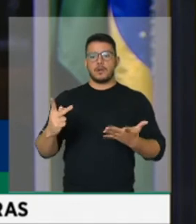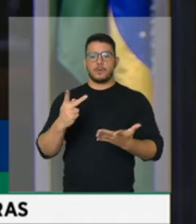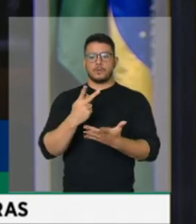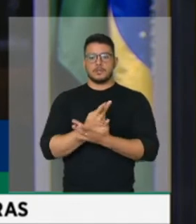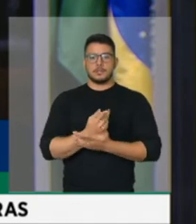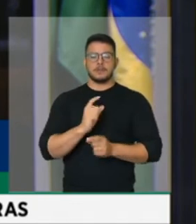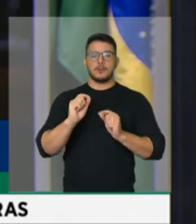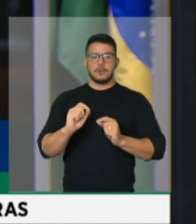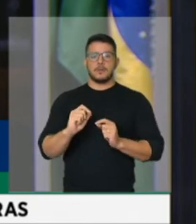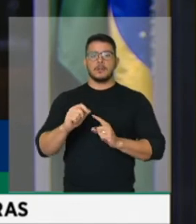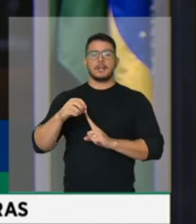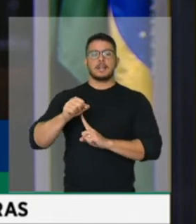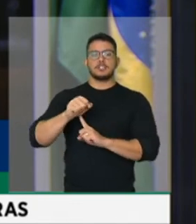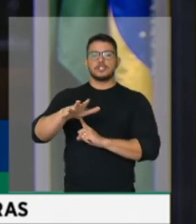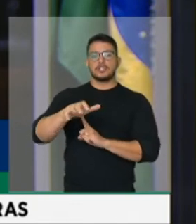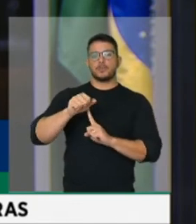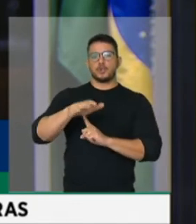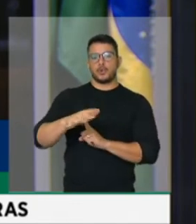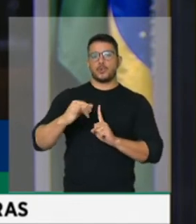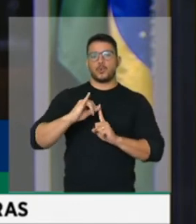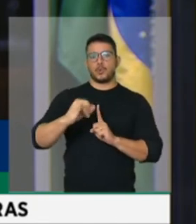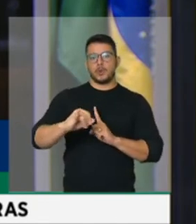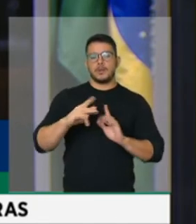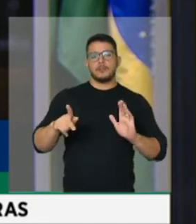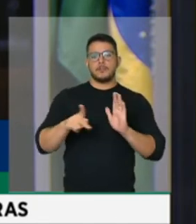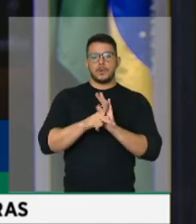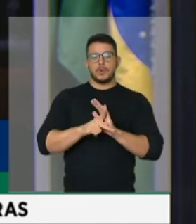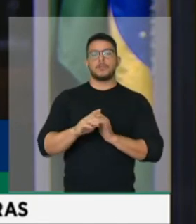MODELO DEFENDIDO PELO PODER EXECUTIVO TAL GRUPO PROPÕE